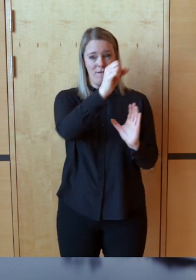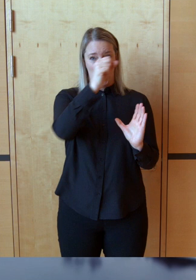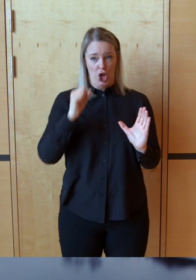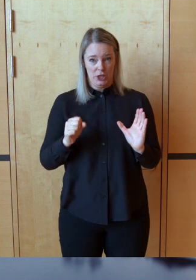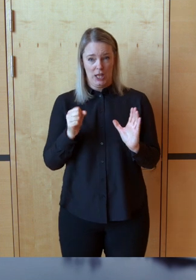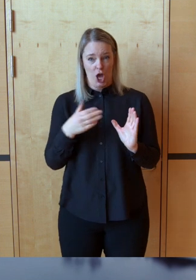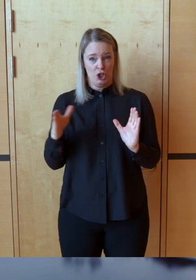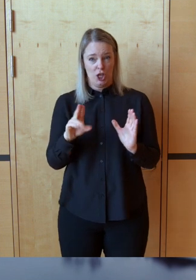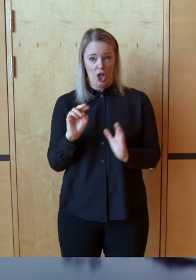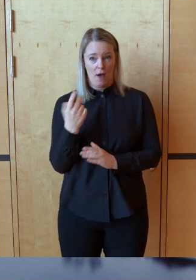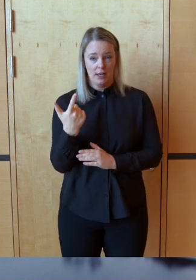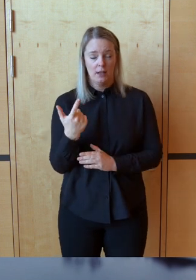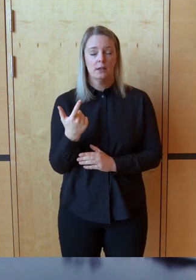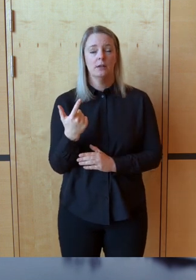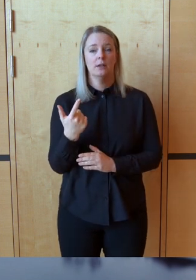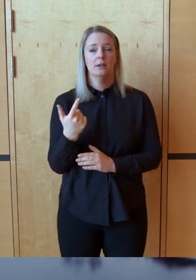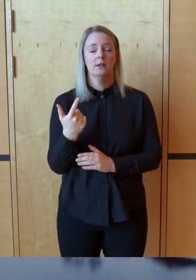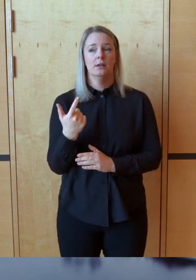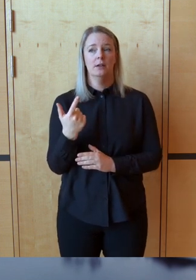300 under 20000 invånare